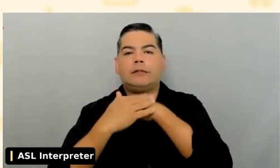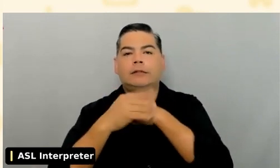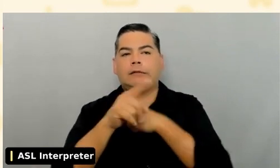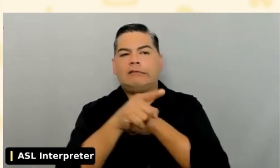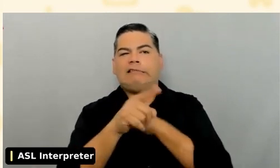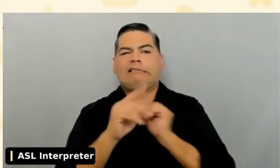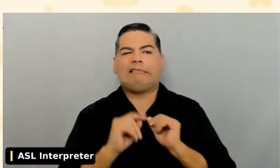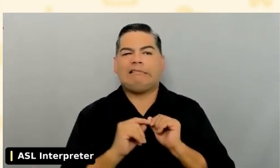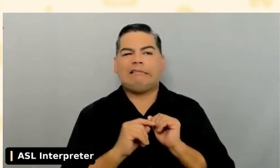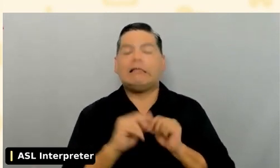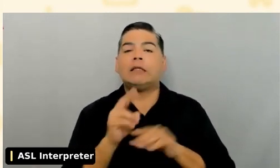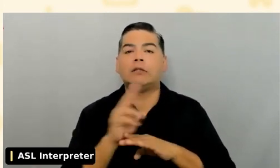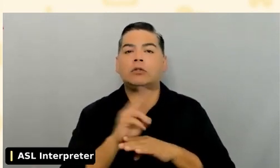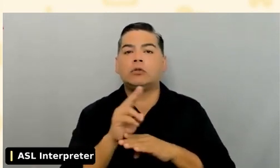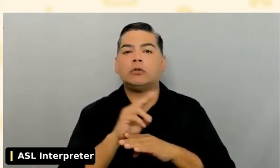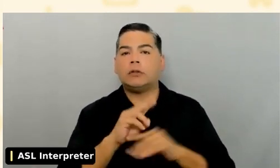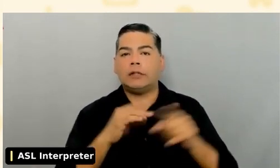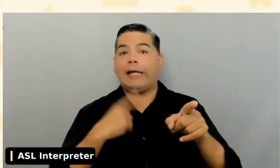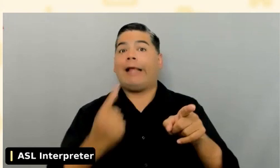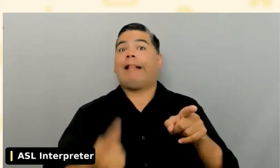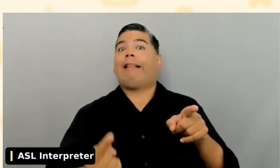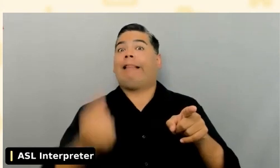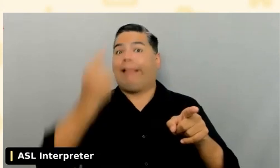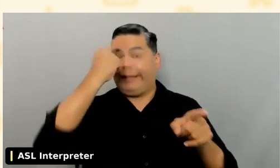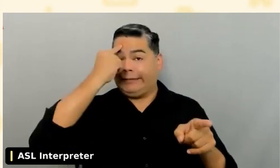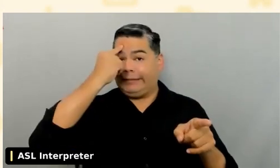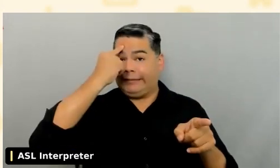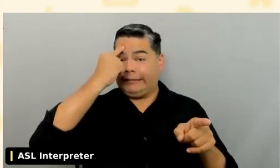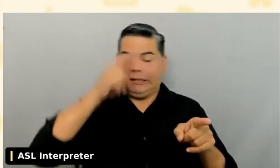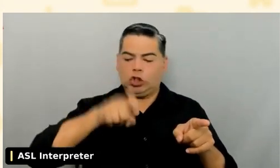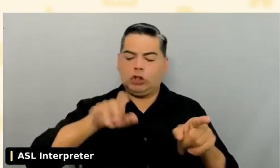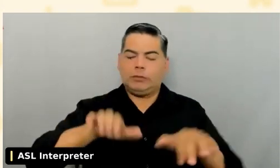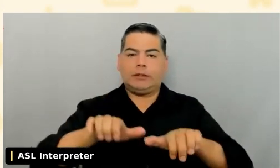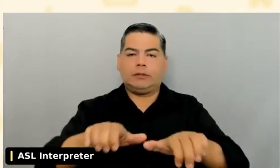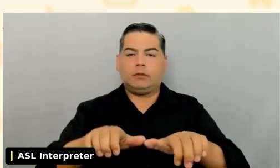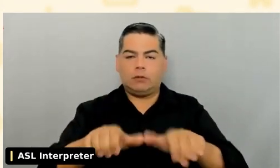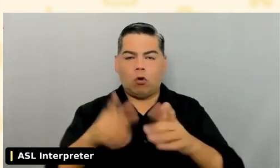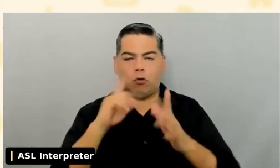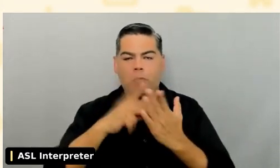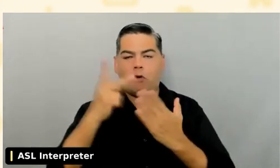lo que cree que debe hacerse, o está programado que haga.